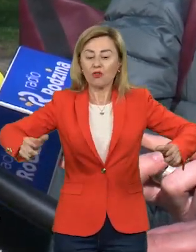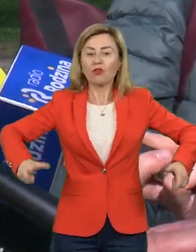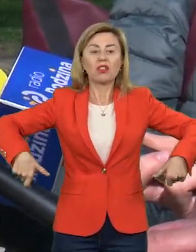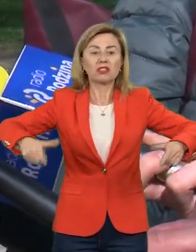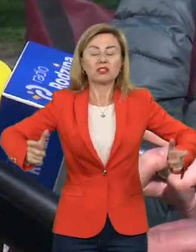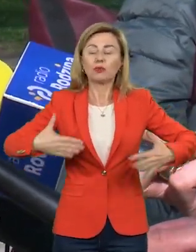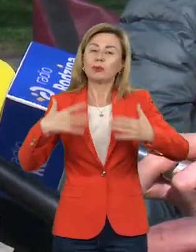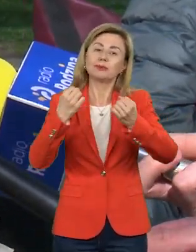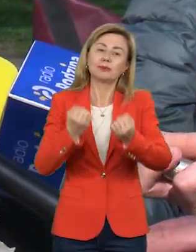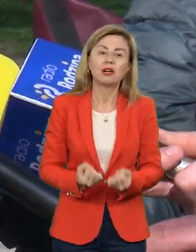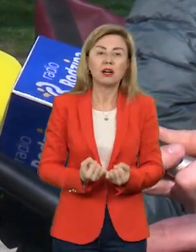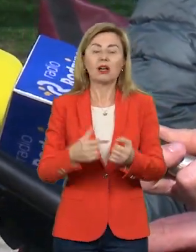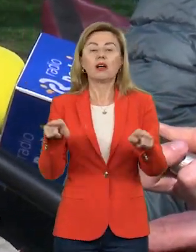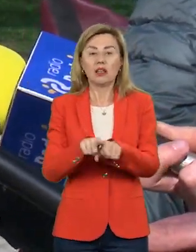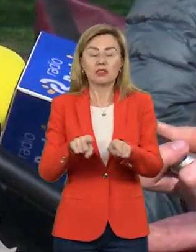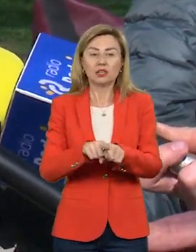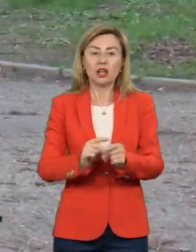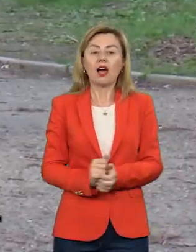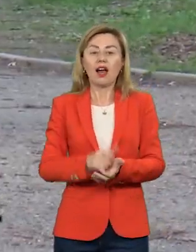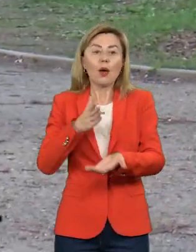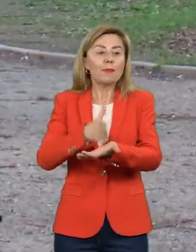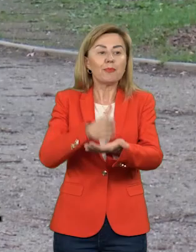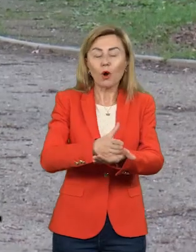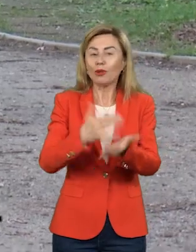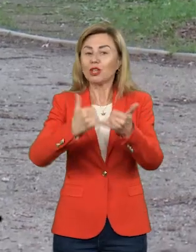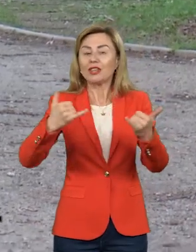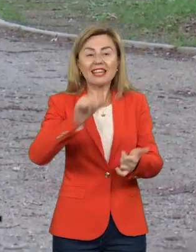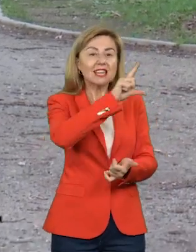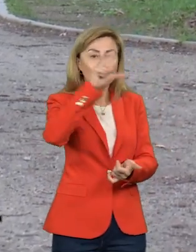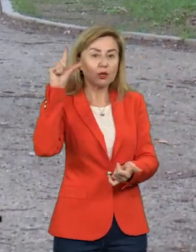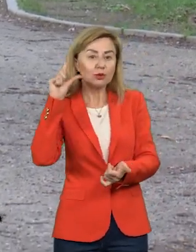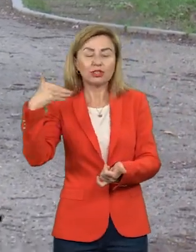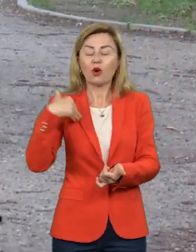i było ciężko, ale przy pomocy asystentów dałyśmy radę.